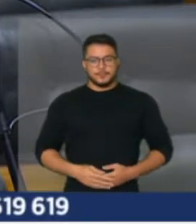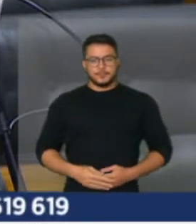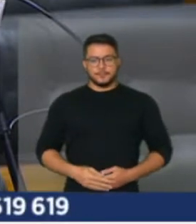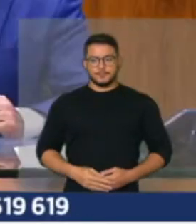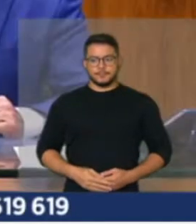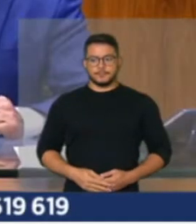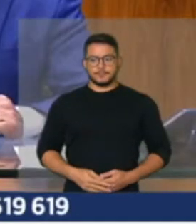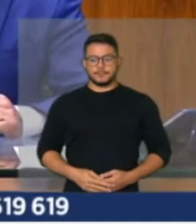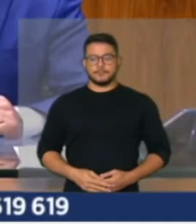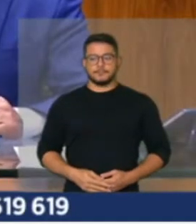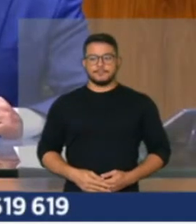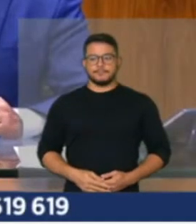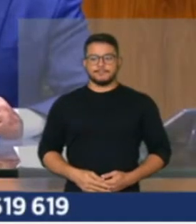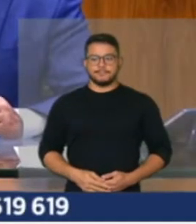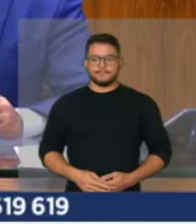SIM. MAIORIA? MINORIA?